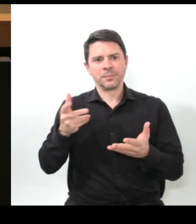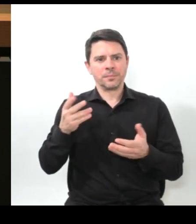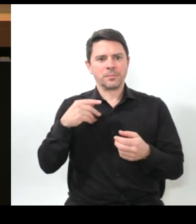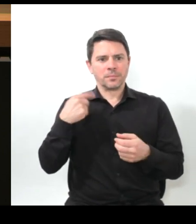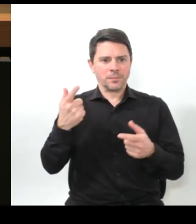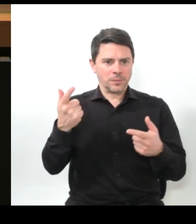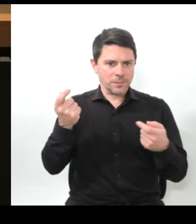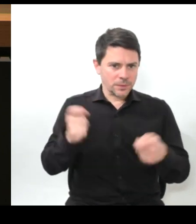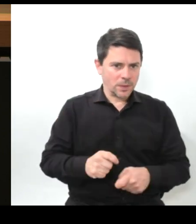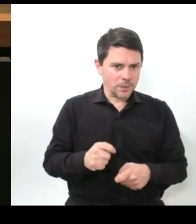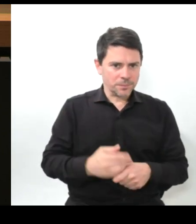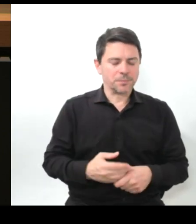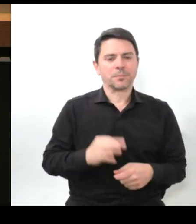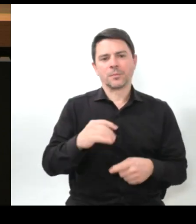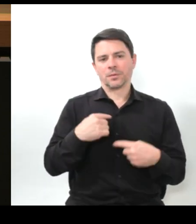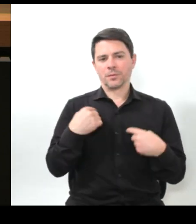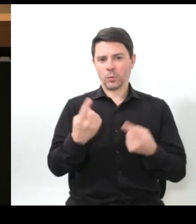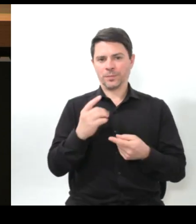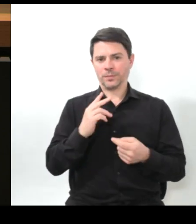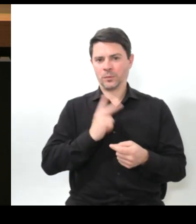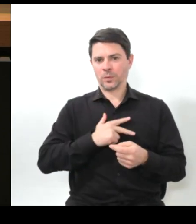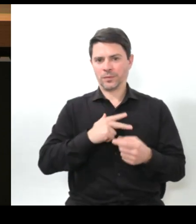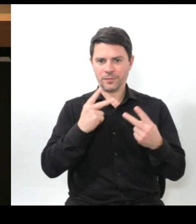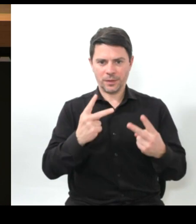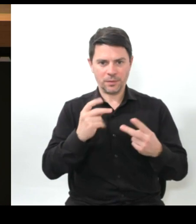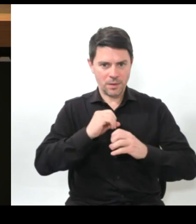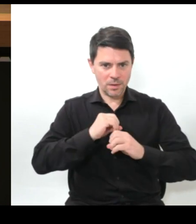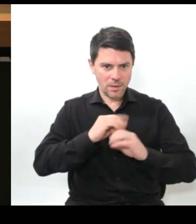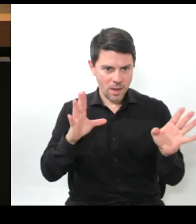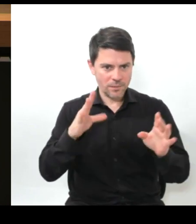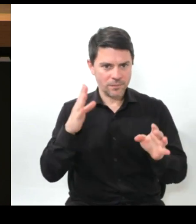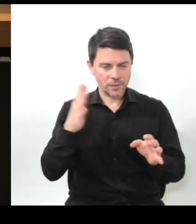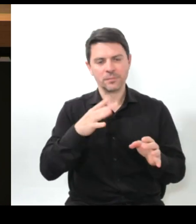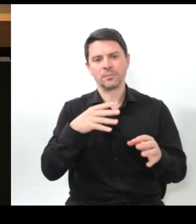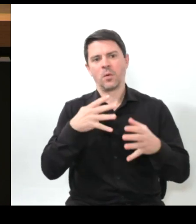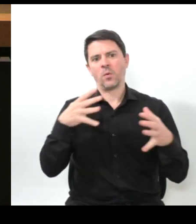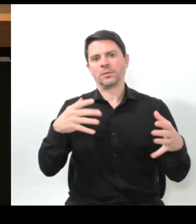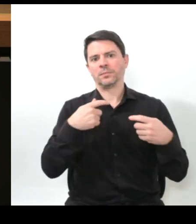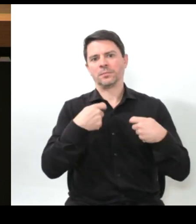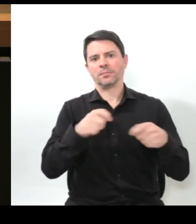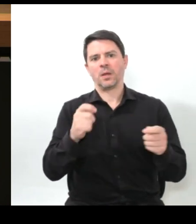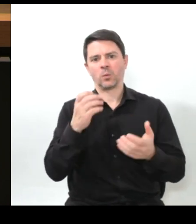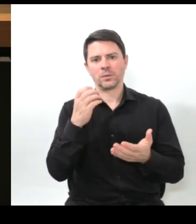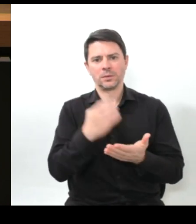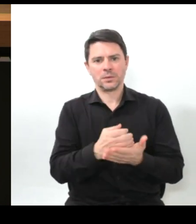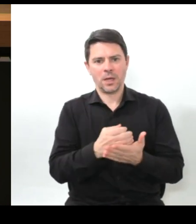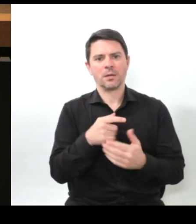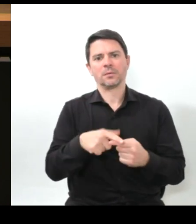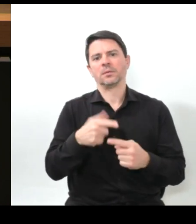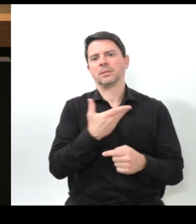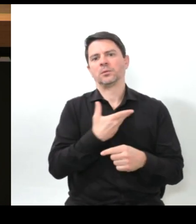Das ist deutlich weniger als in anderen Ausbildungsberuf. Und mit so einem Wert werden wir Probleme bekommen, den